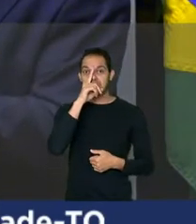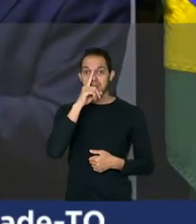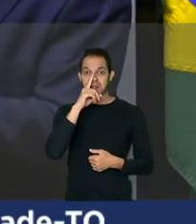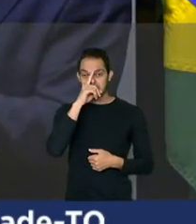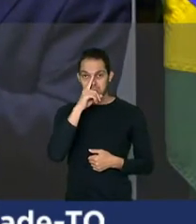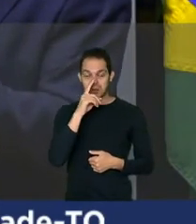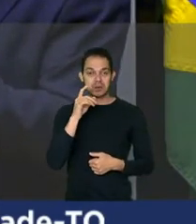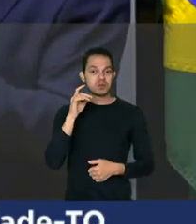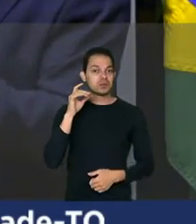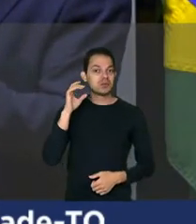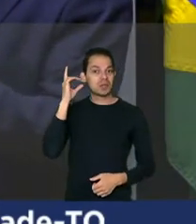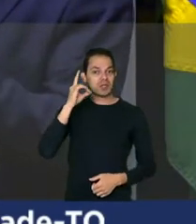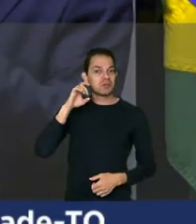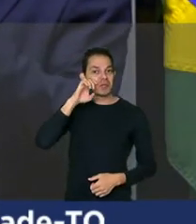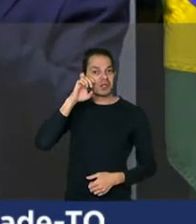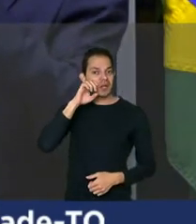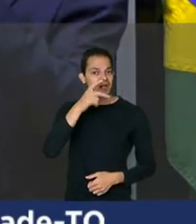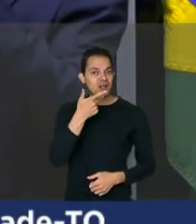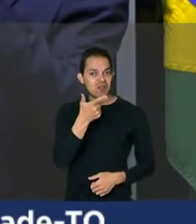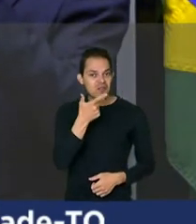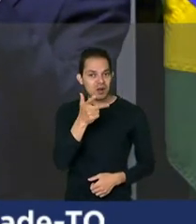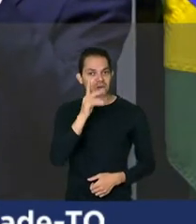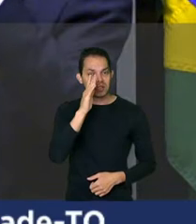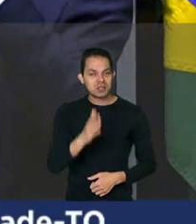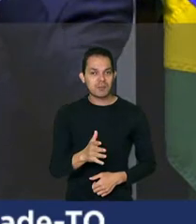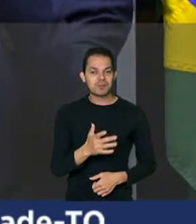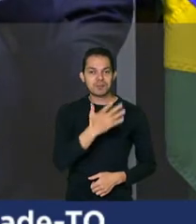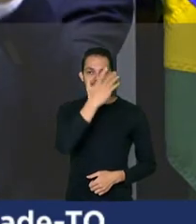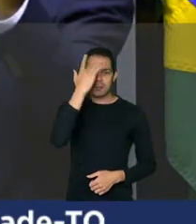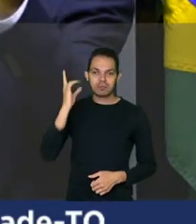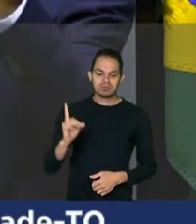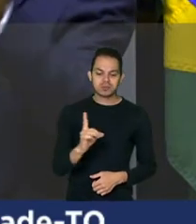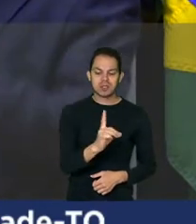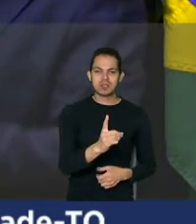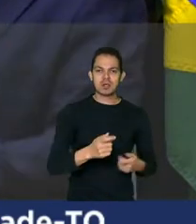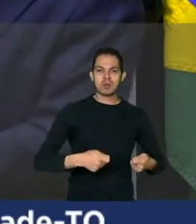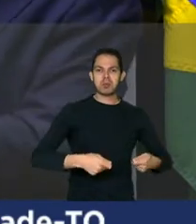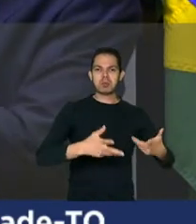DE JOGOS É UM TURISMO CANIBAL, COMO MUITO BEM DISSE A DEPUTADA ERIKA. A PESSOA ESTARIA GASTANDO NUM TURISMO A